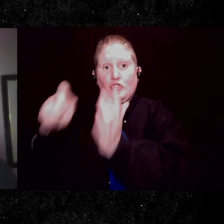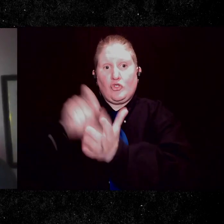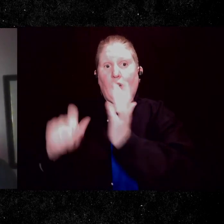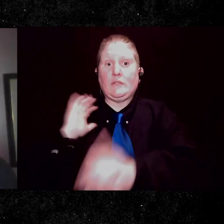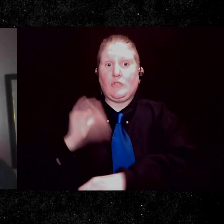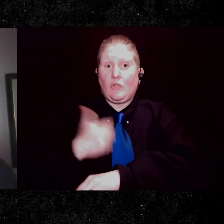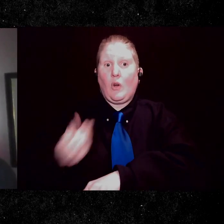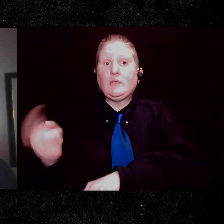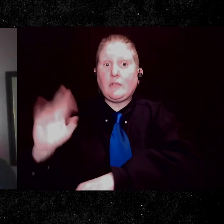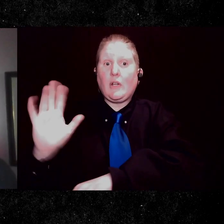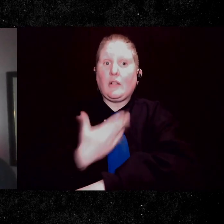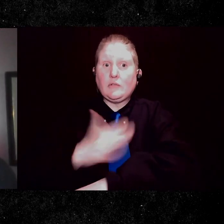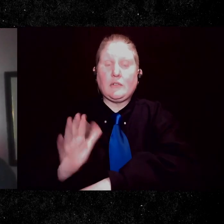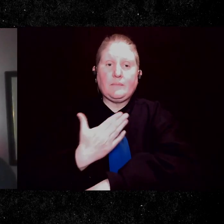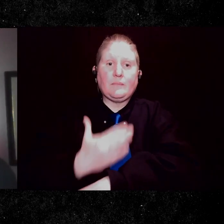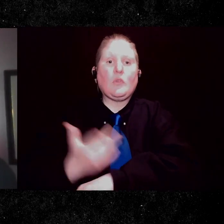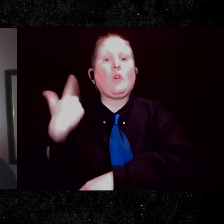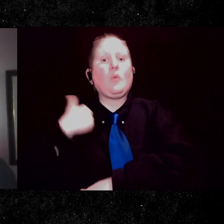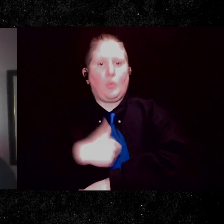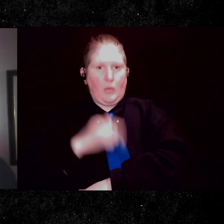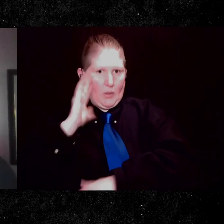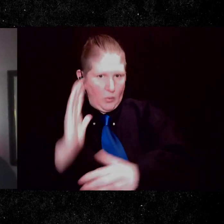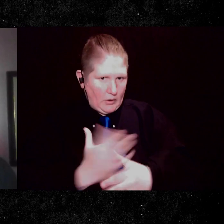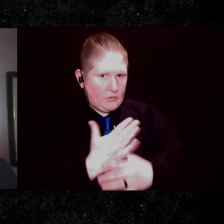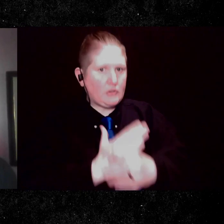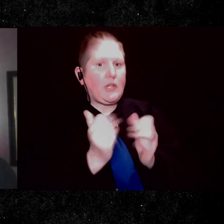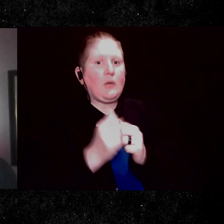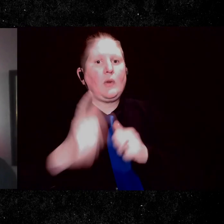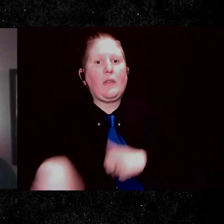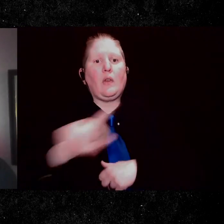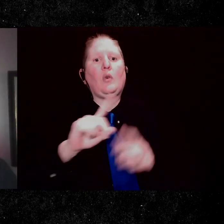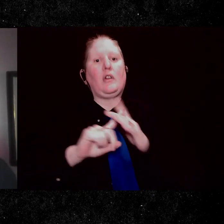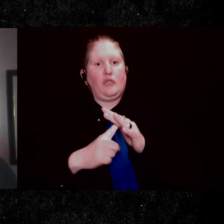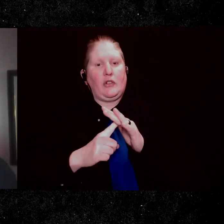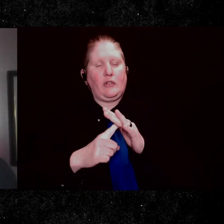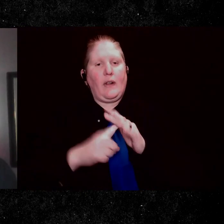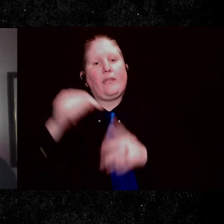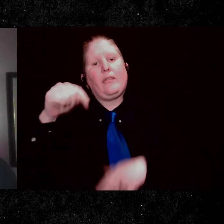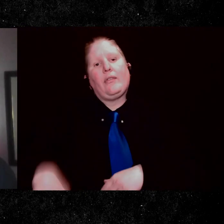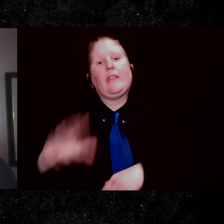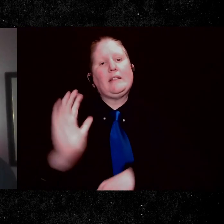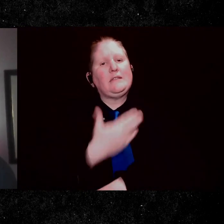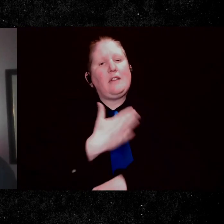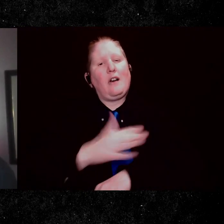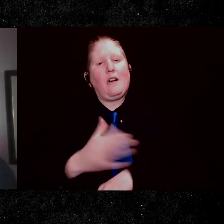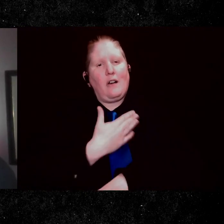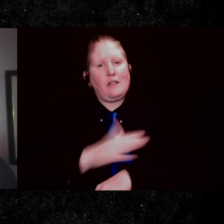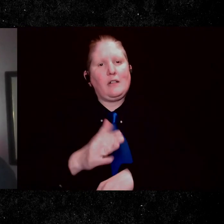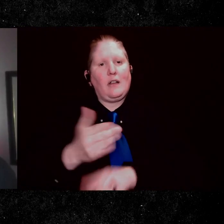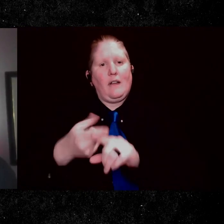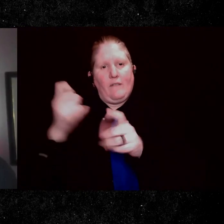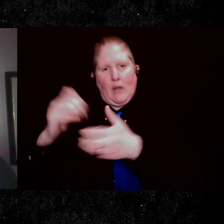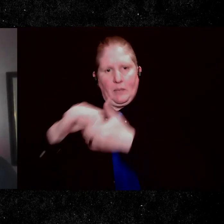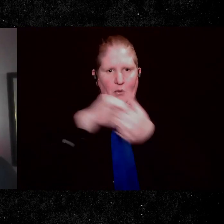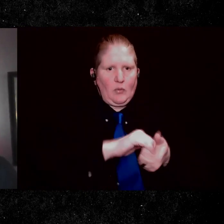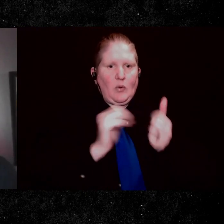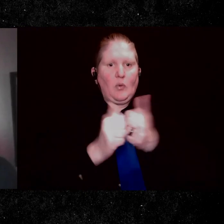Phoenix escribe mucho de nuestro propio material. Así que ahora compartiremos una de nuestras canciones originales con ustedes. Esta canción salió de una colaboración que hicimos